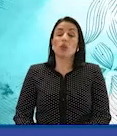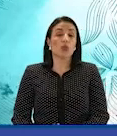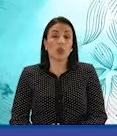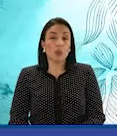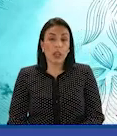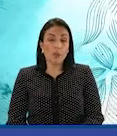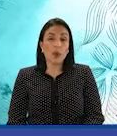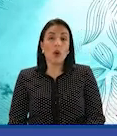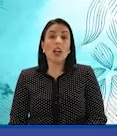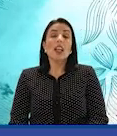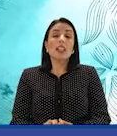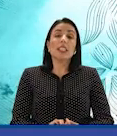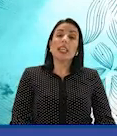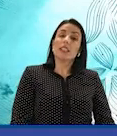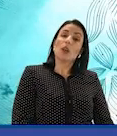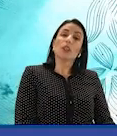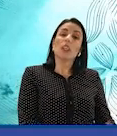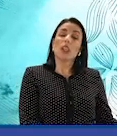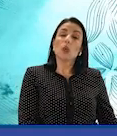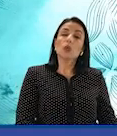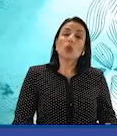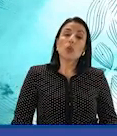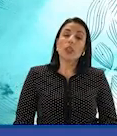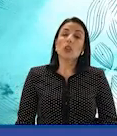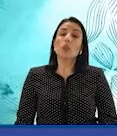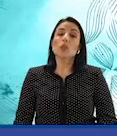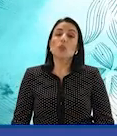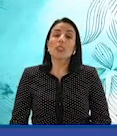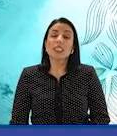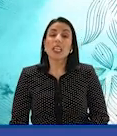usted no puede aprobar ni dar trámite ningún documento presupuestario,